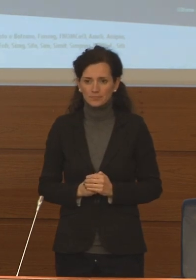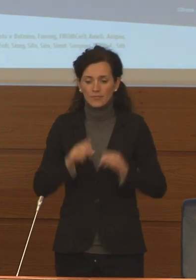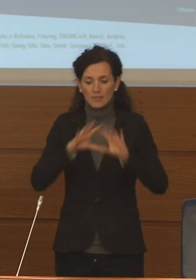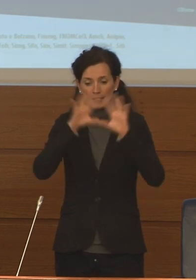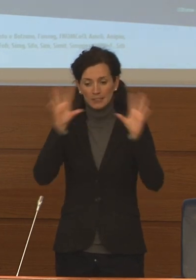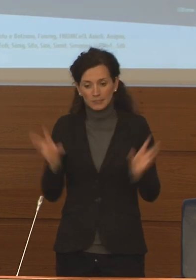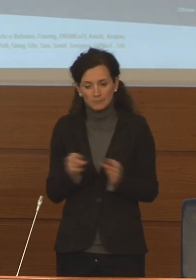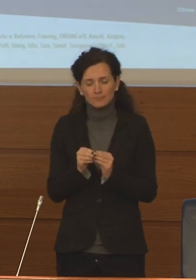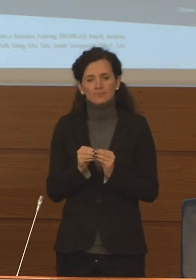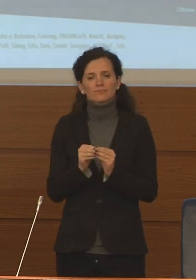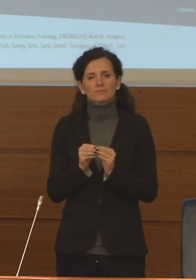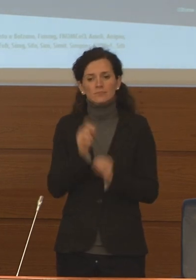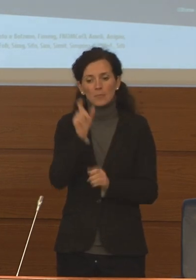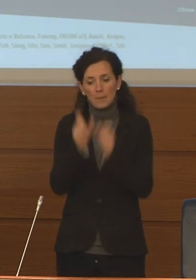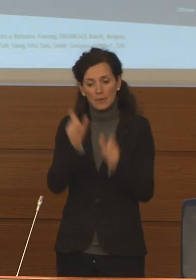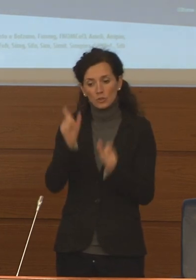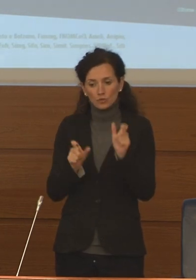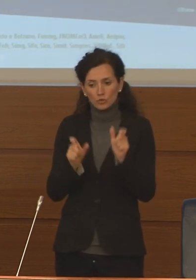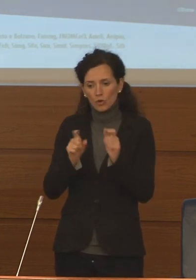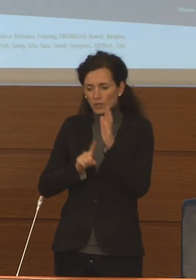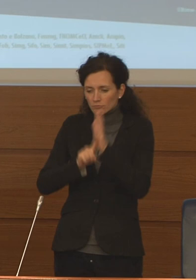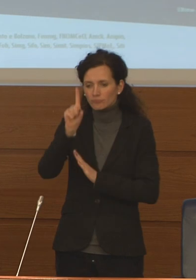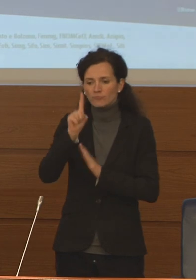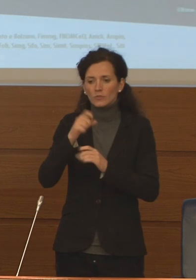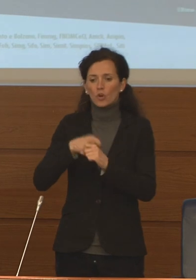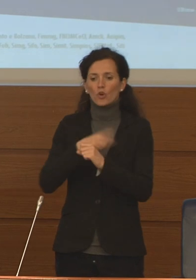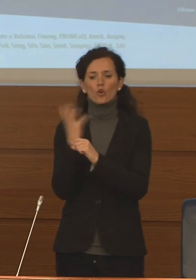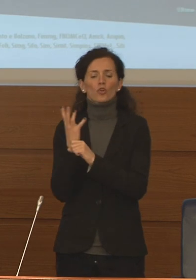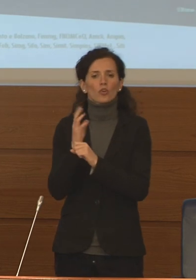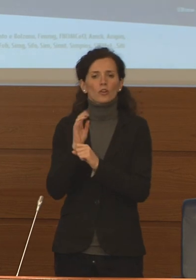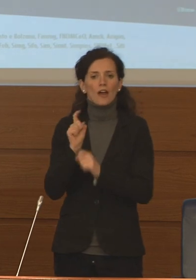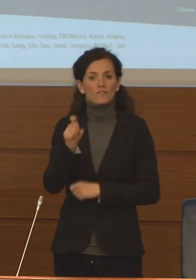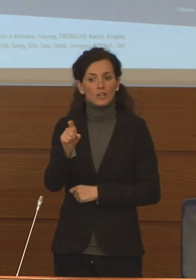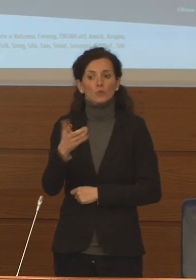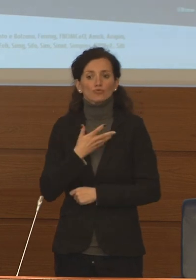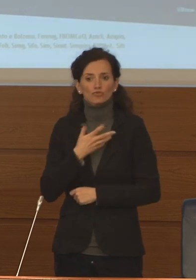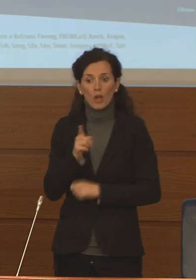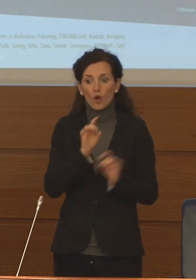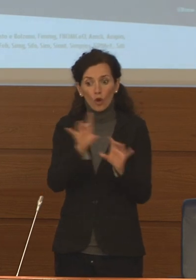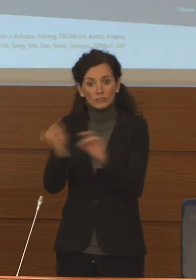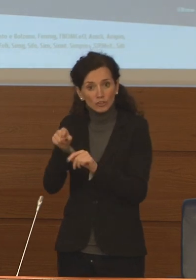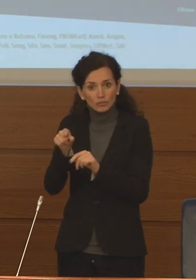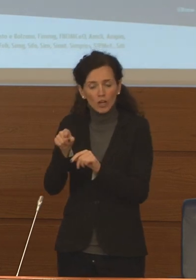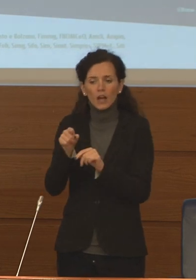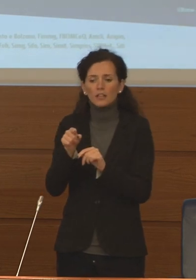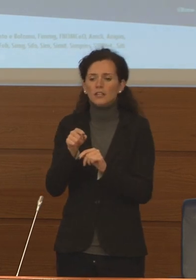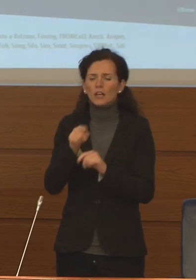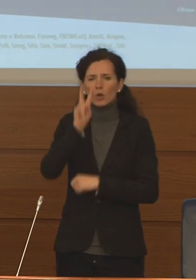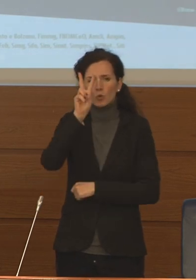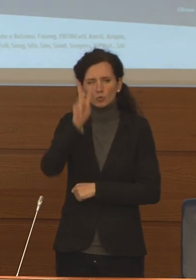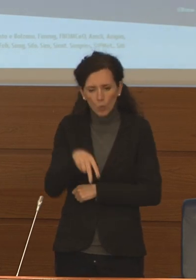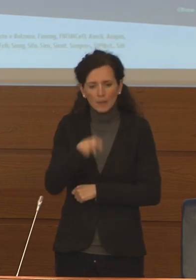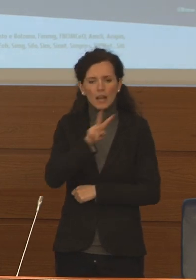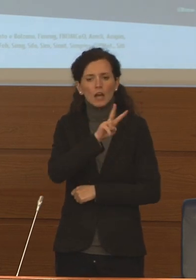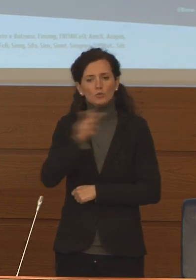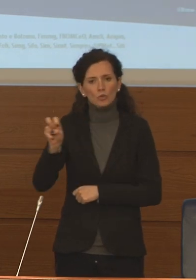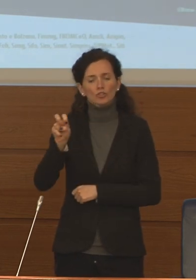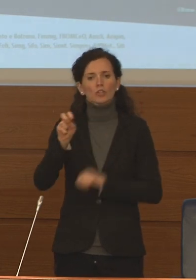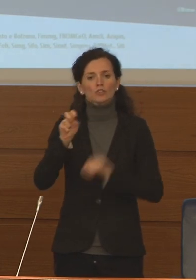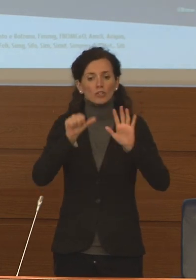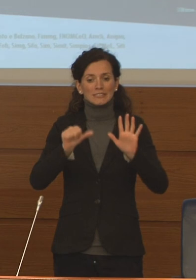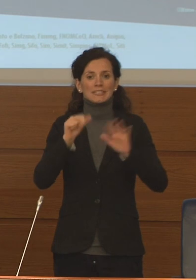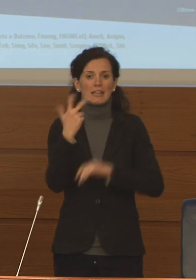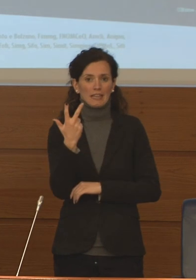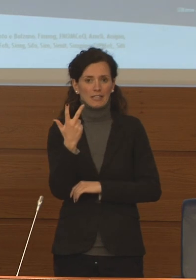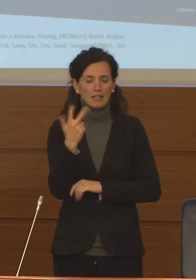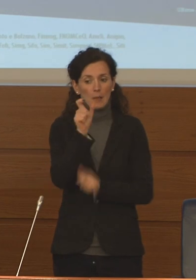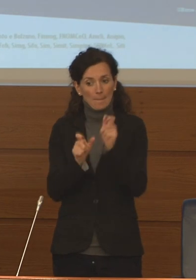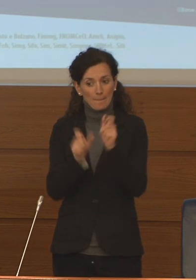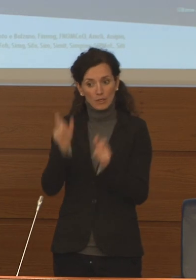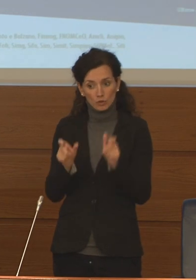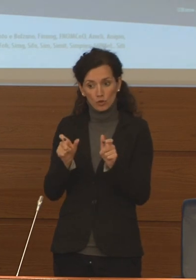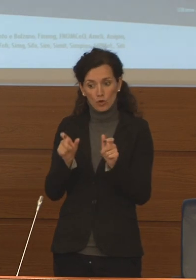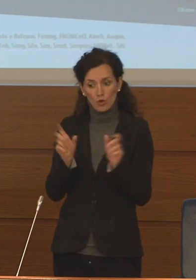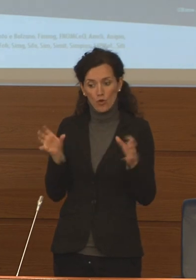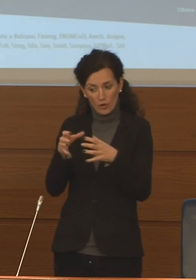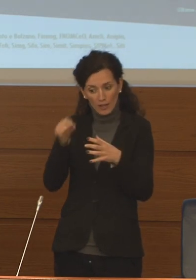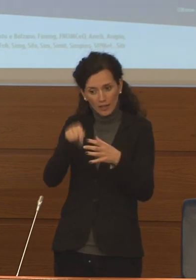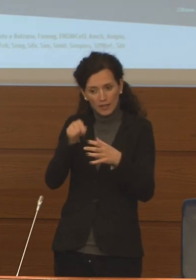attualmente positive e quindi contagiate dal coronavirus sono 2.263, di questi l'88%,